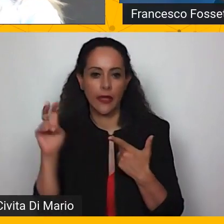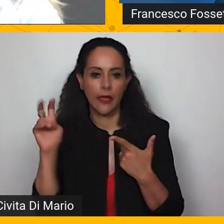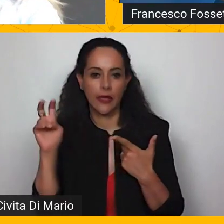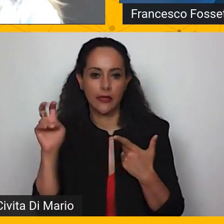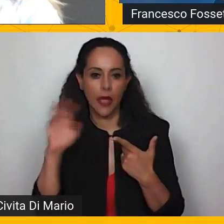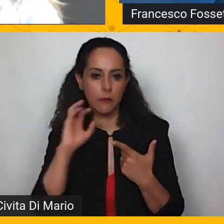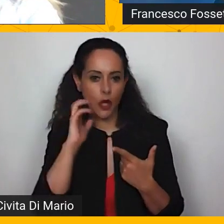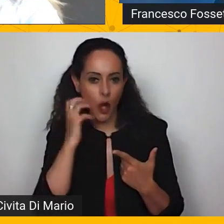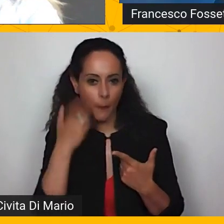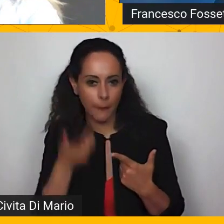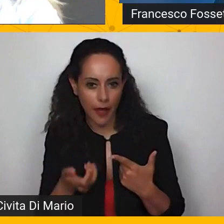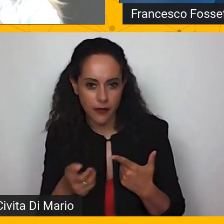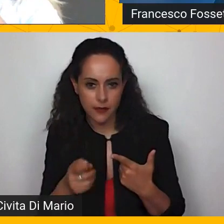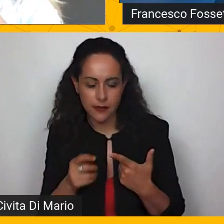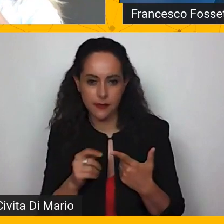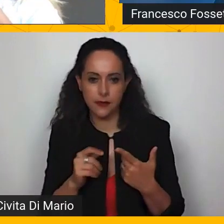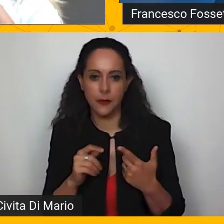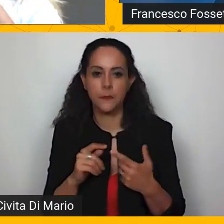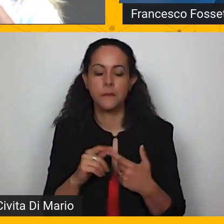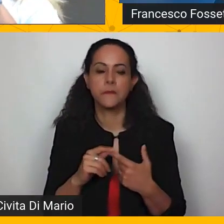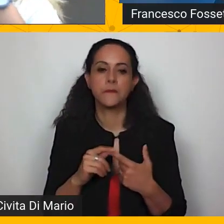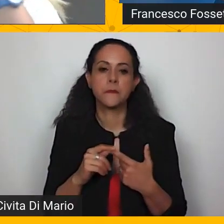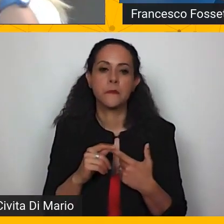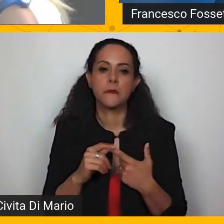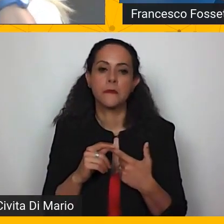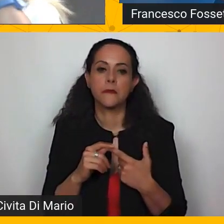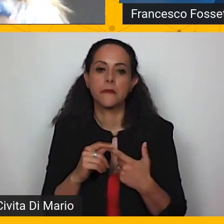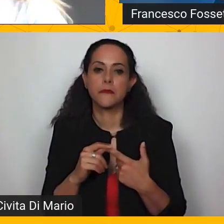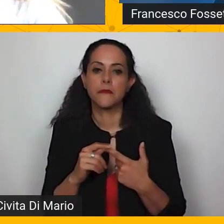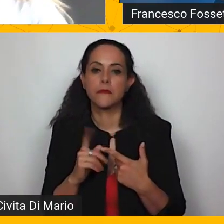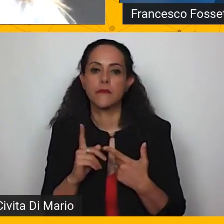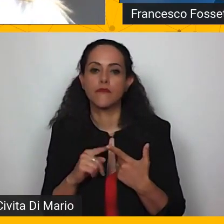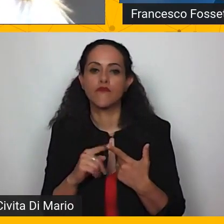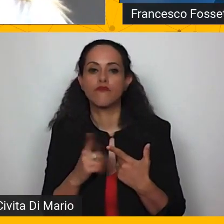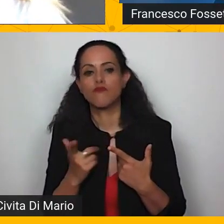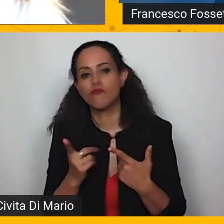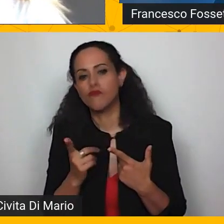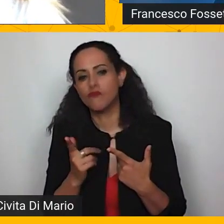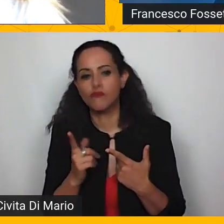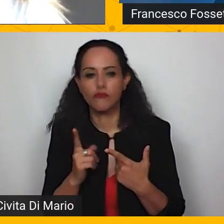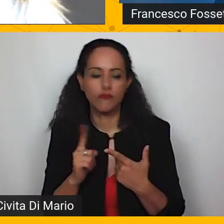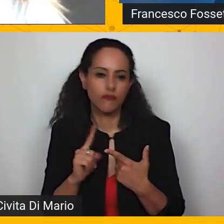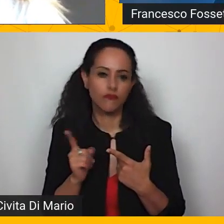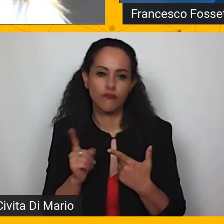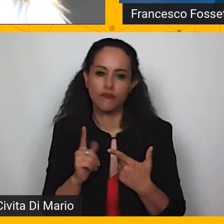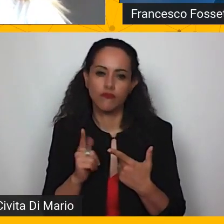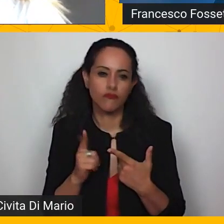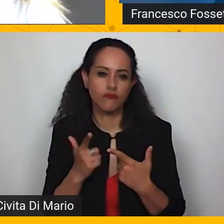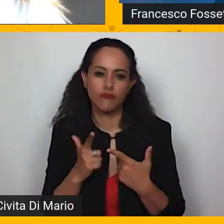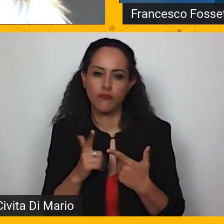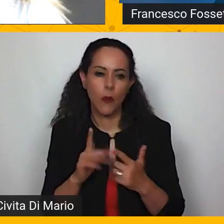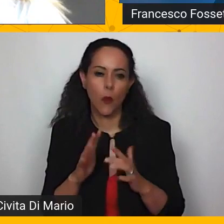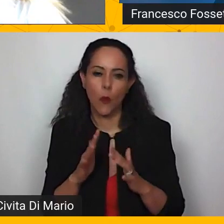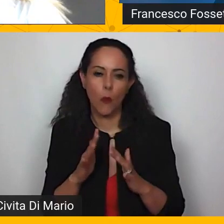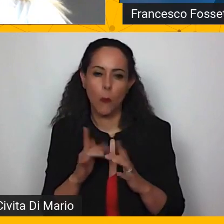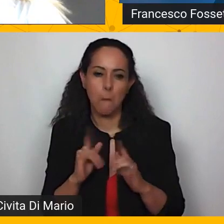insomma temi particolarmente